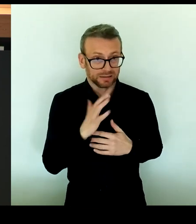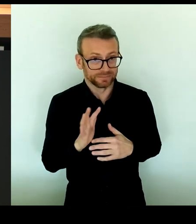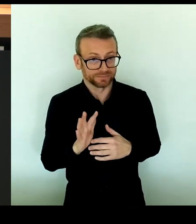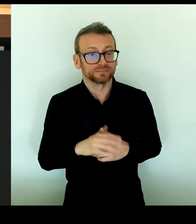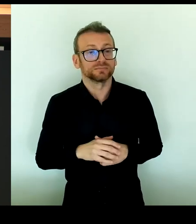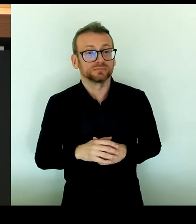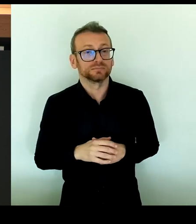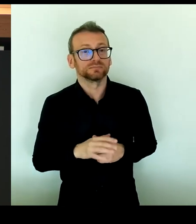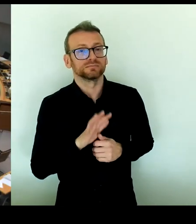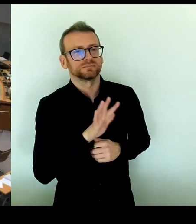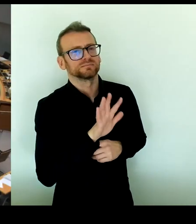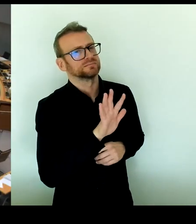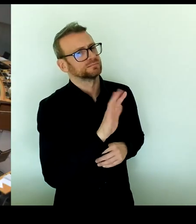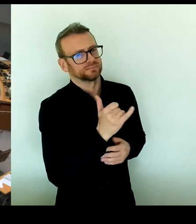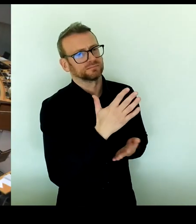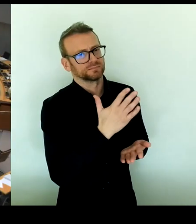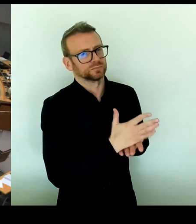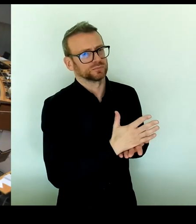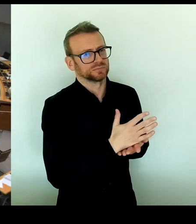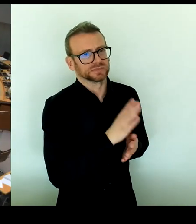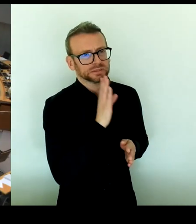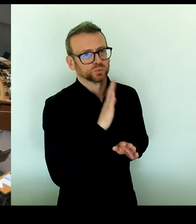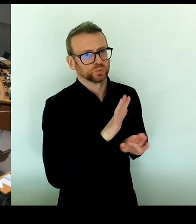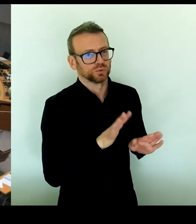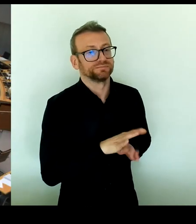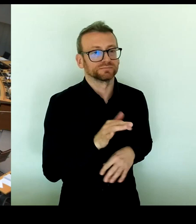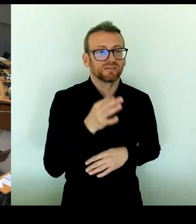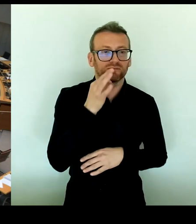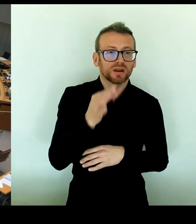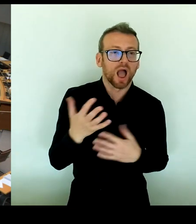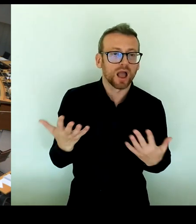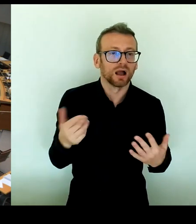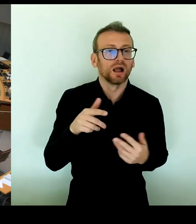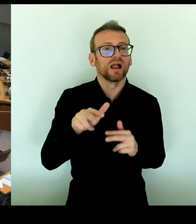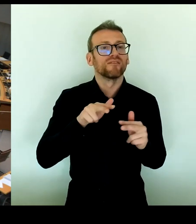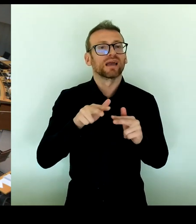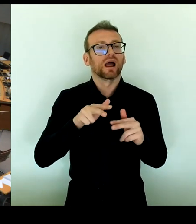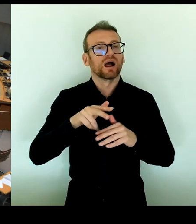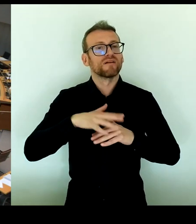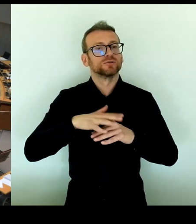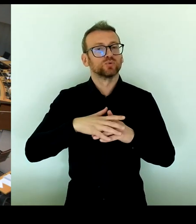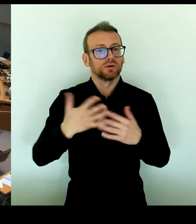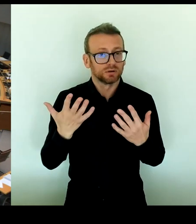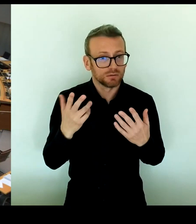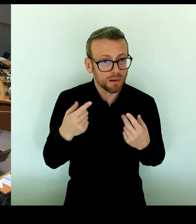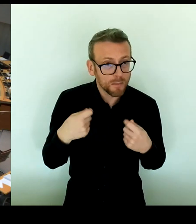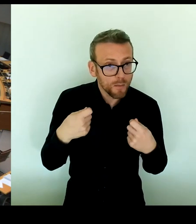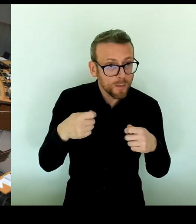Wohnungen, mit Grün, mit verkehrliche Infrastruktur und all dem, was diese Stadt so dringend braucht. Vielen Dank. (Beifall)